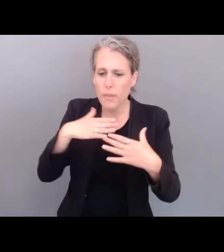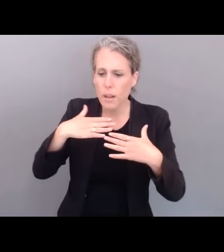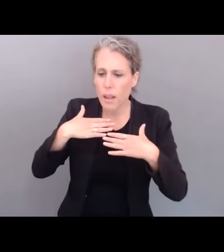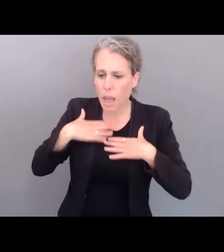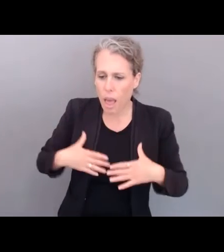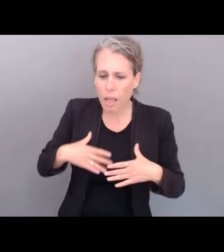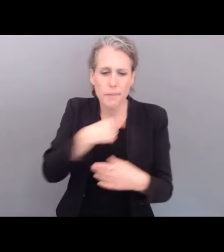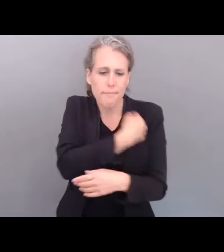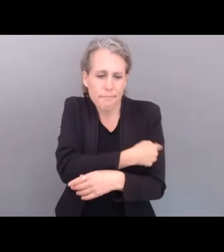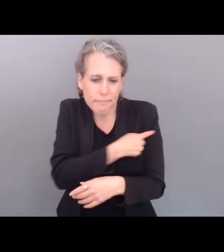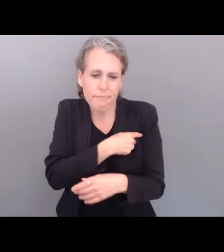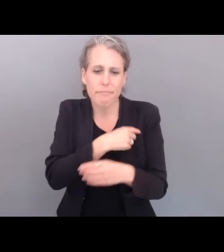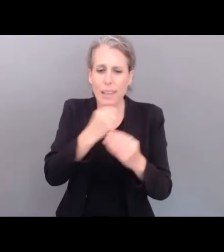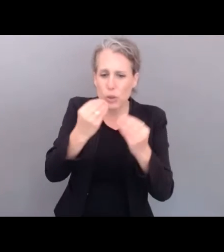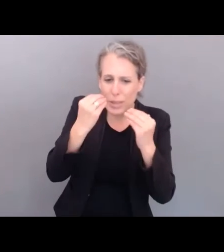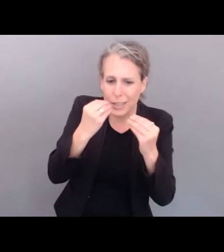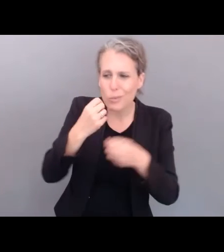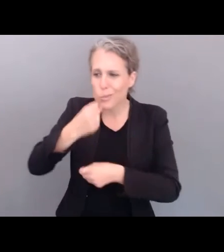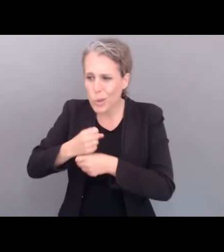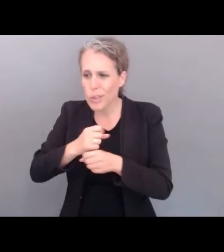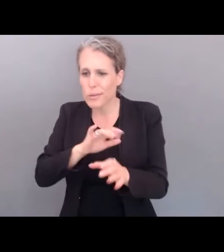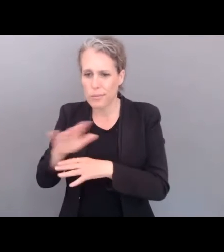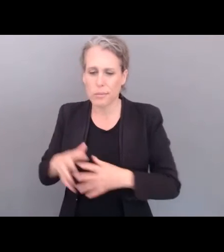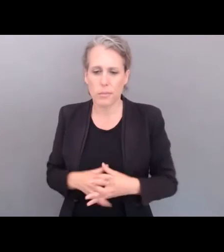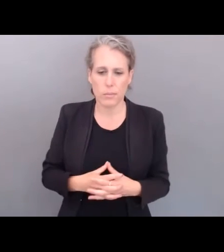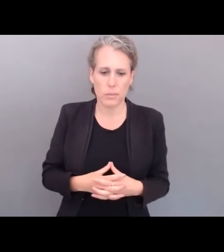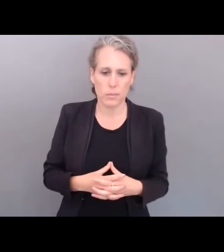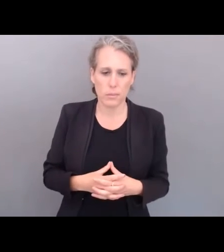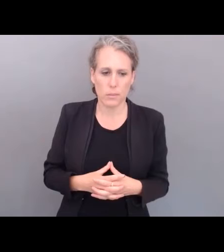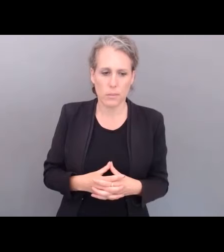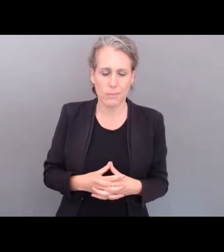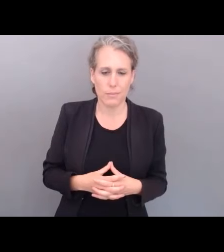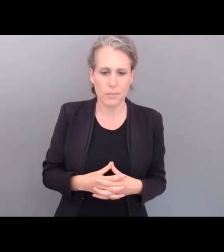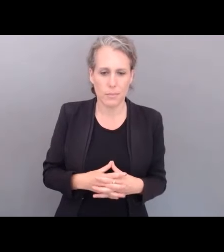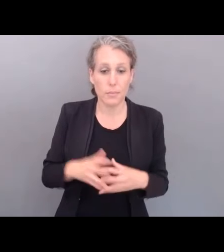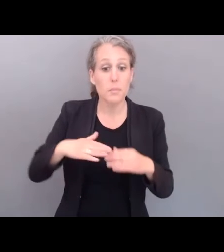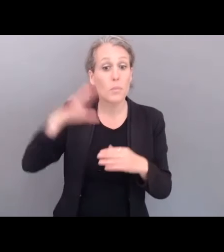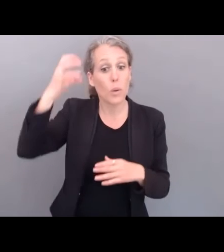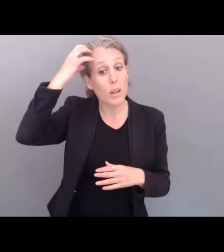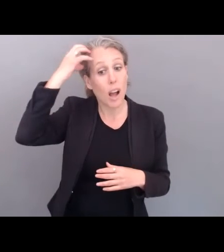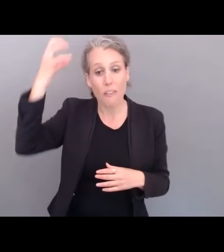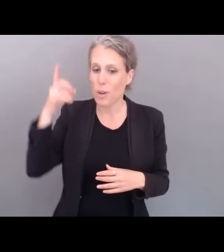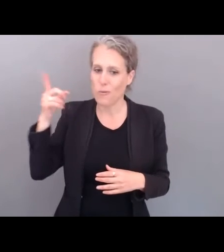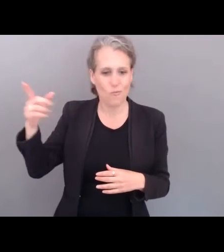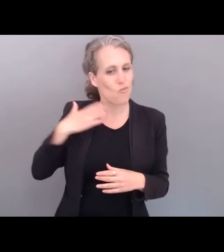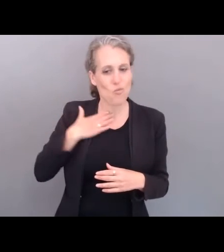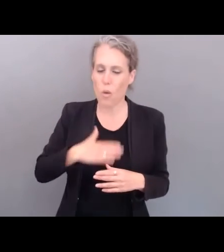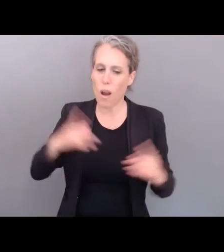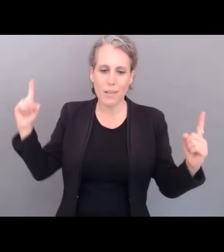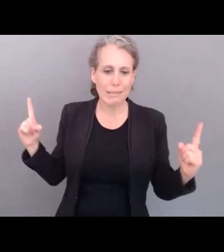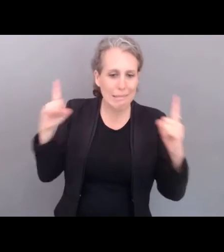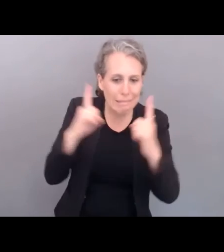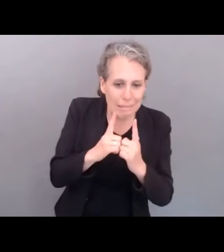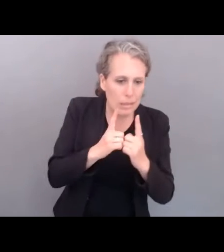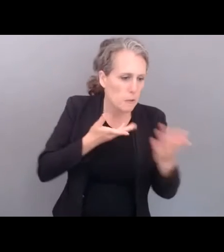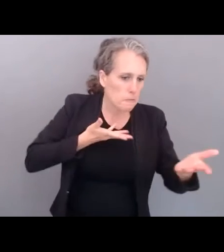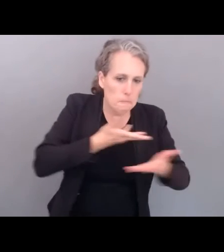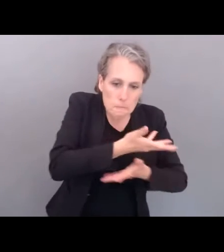empleo y recuperación económica.